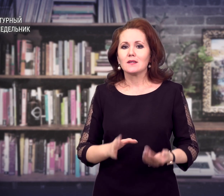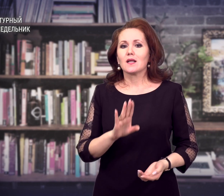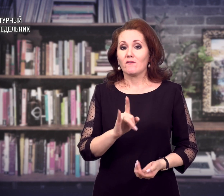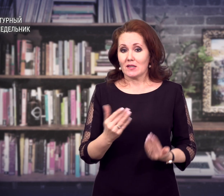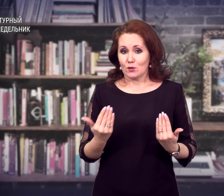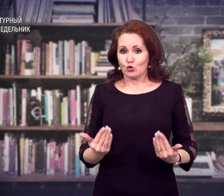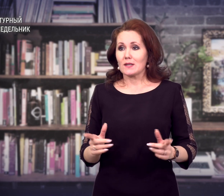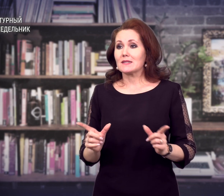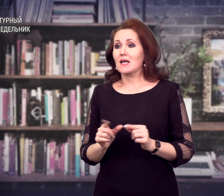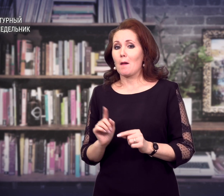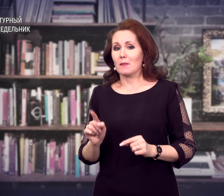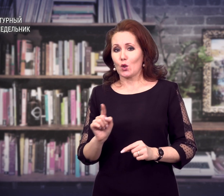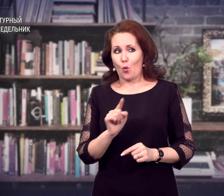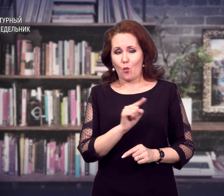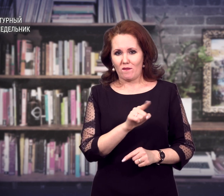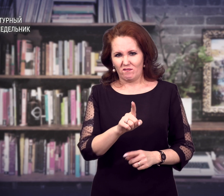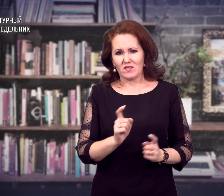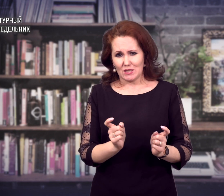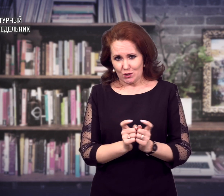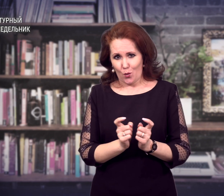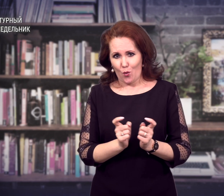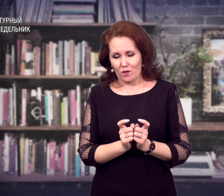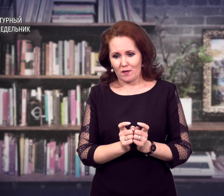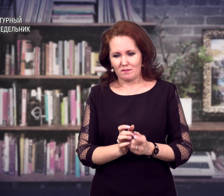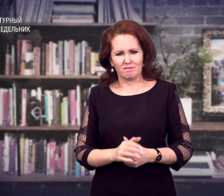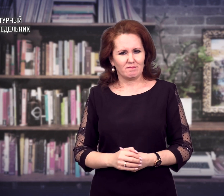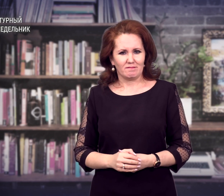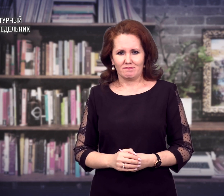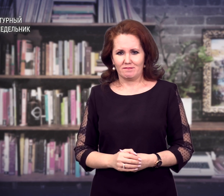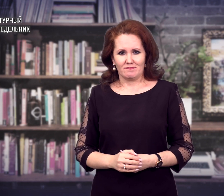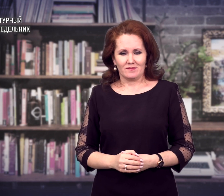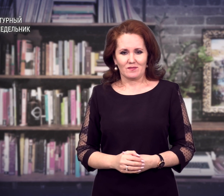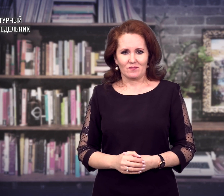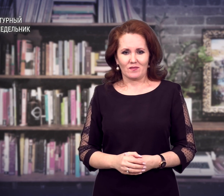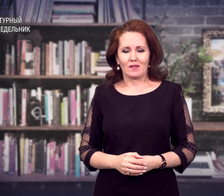Если вы сейчас с кем-то в ссоре -